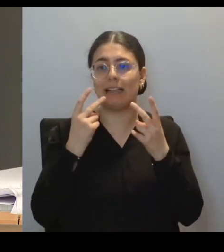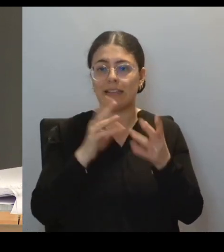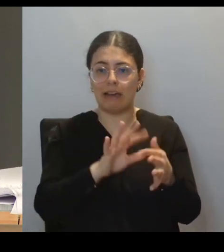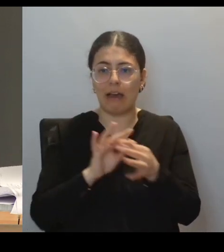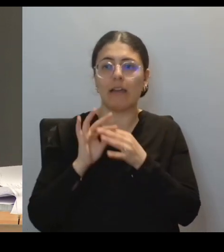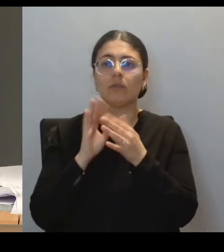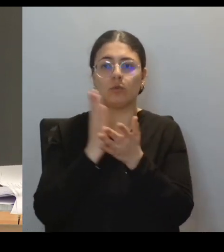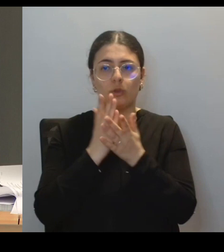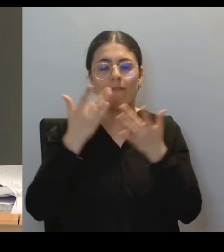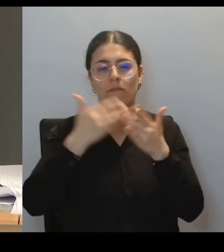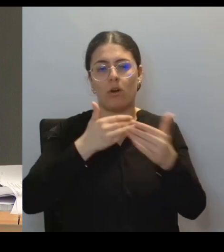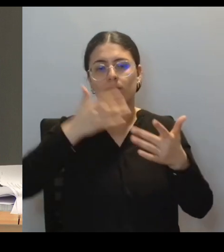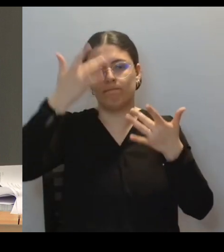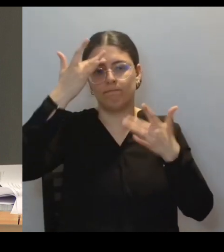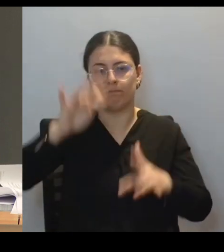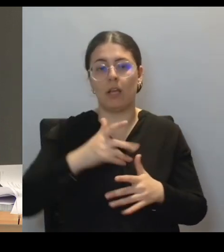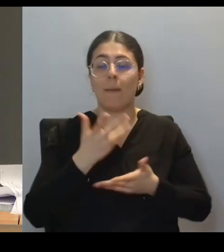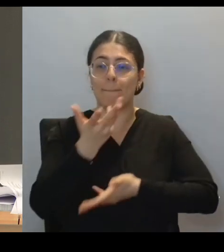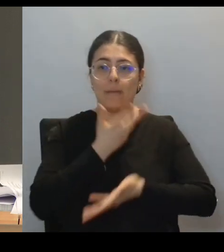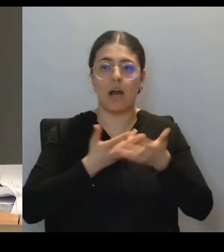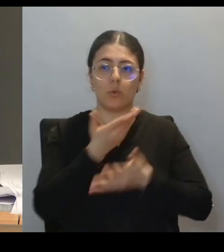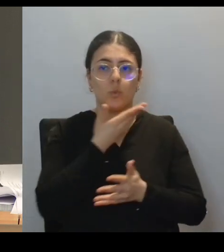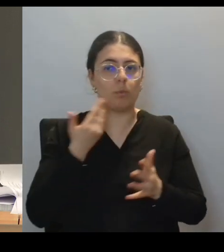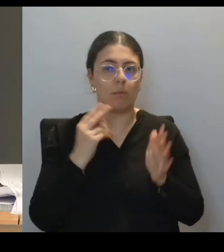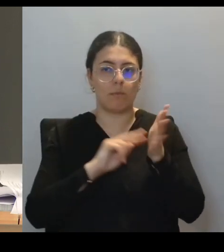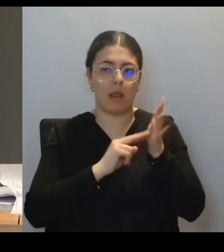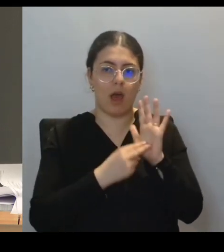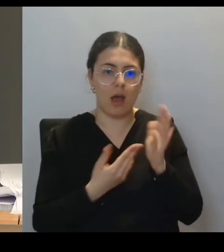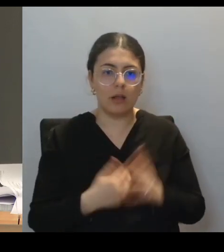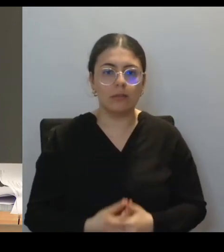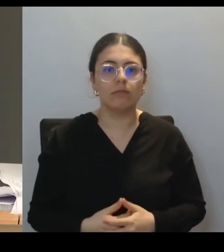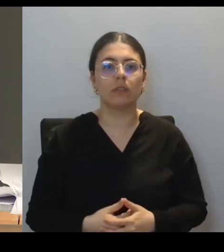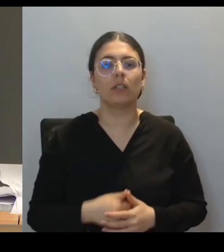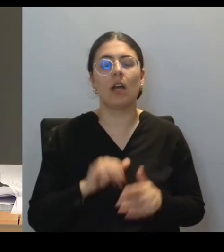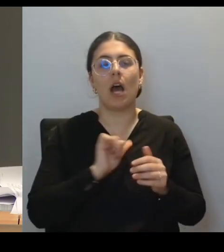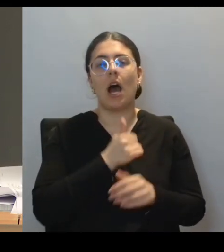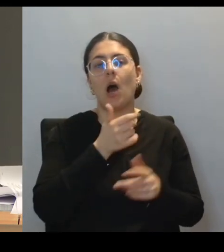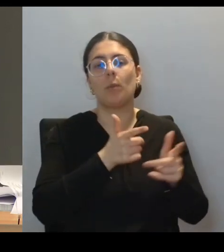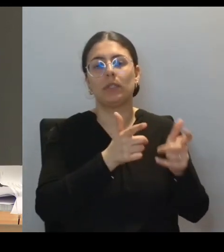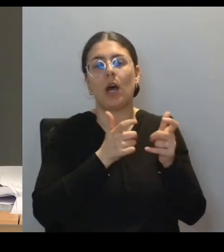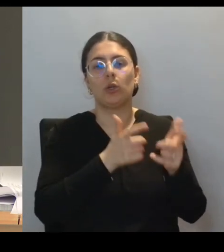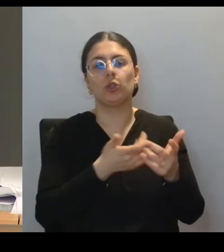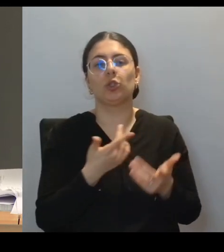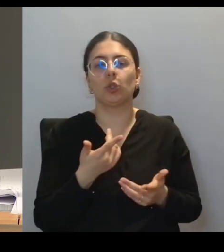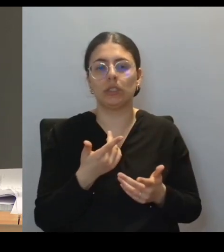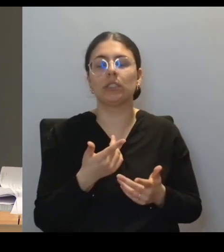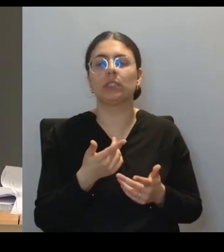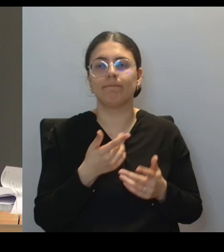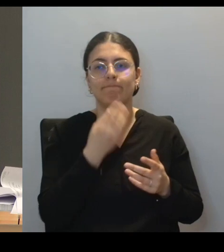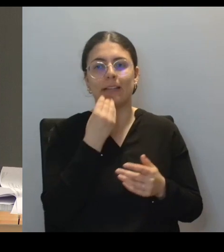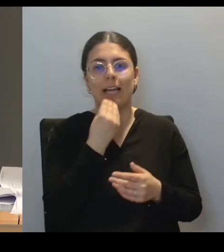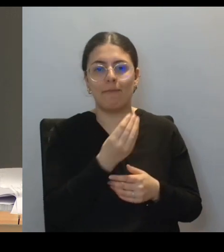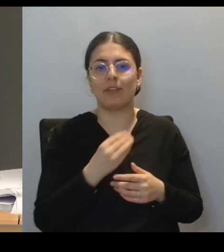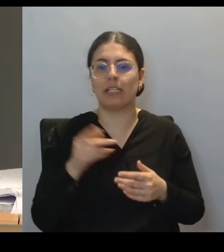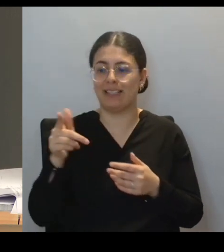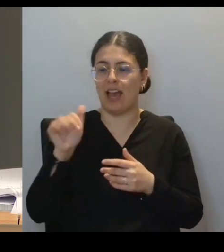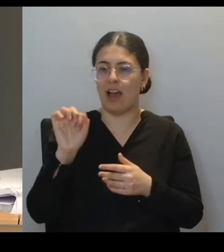Der Hauptausschuss empfiehlt mehrheitlich gegen die AfD Fraktion die Zustimmung zu den Vermögens dem Vermögensgeschäft,